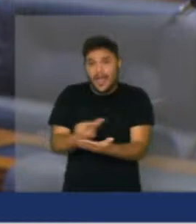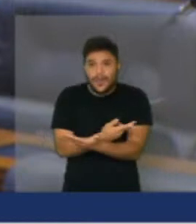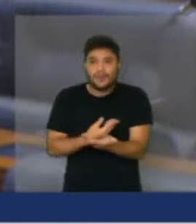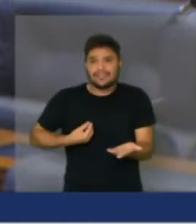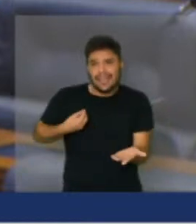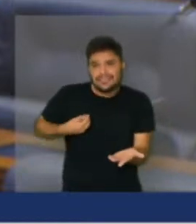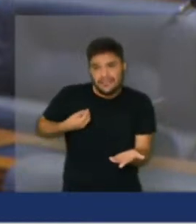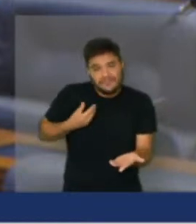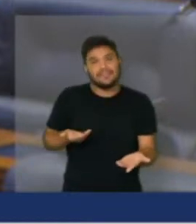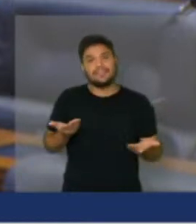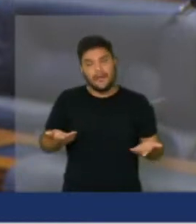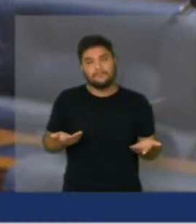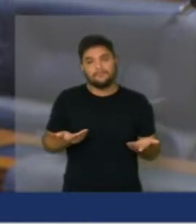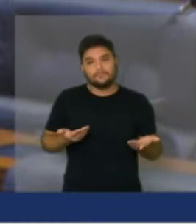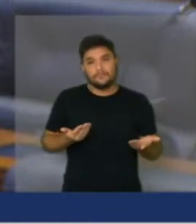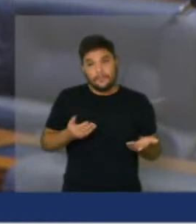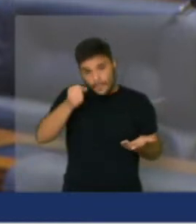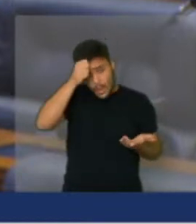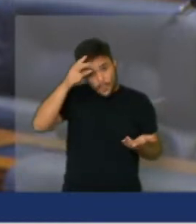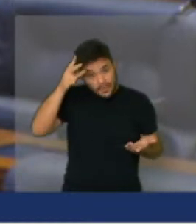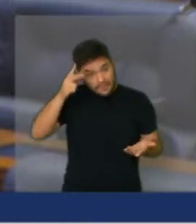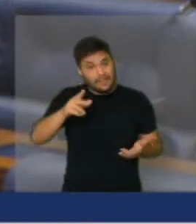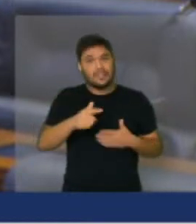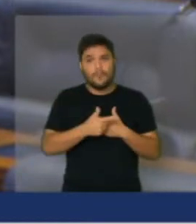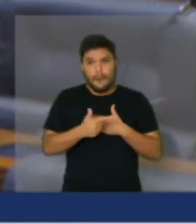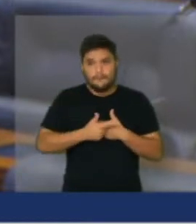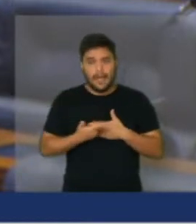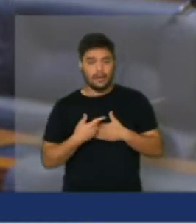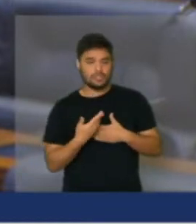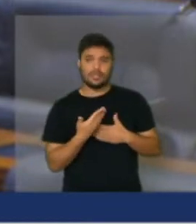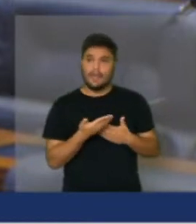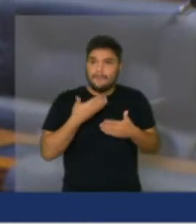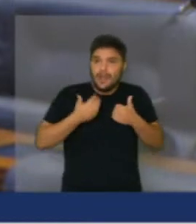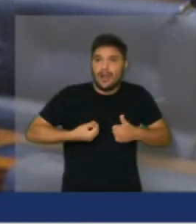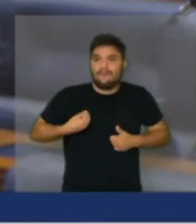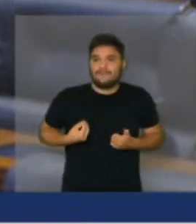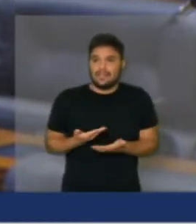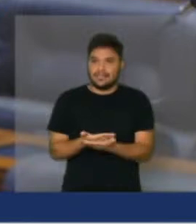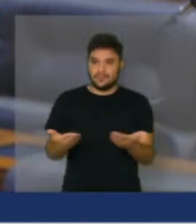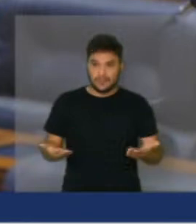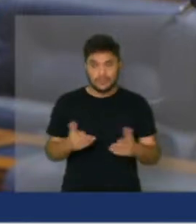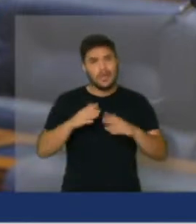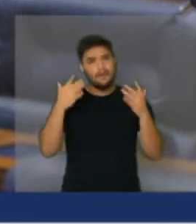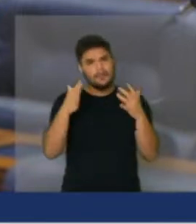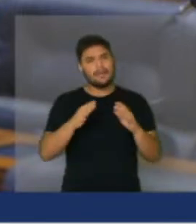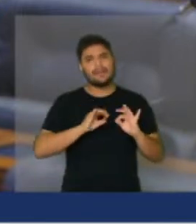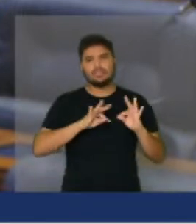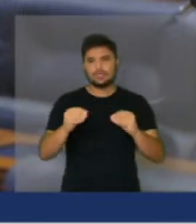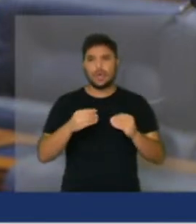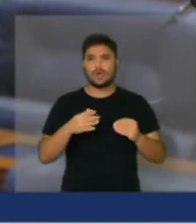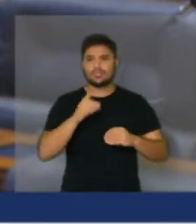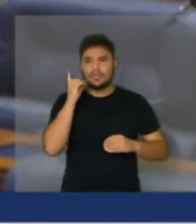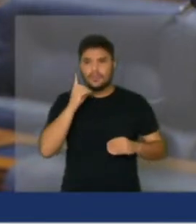TODOS OS COLEGAS PELA APROVAÇÃO DESSA TÃO IMPORTANTE PEC NO DIA DE HOJE. MUITO OBRIGADO, SENHOR PRESIDENTE.